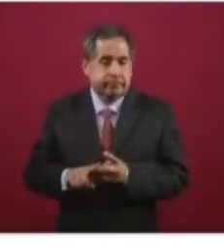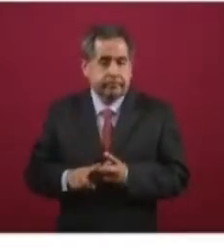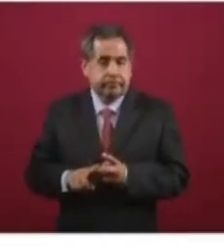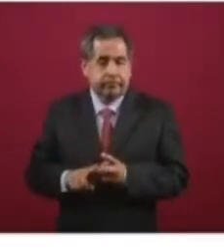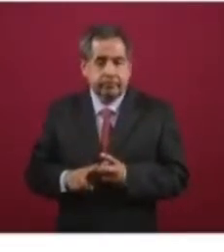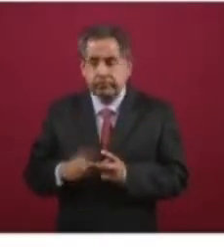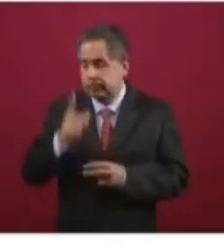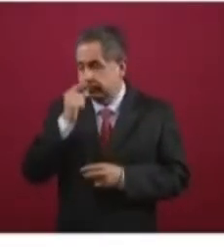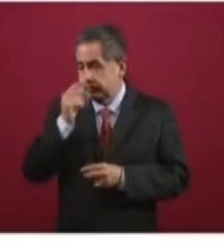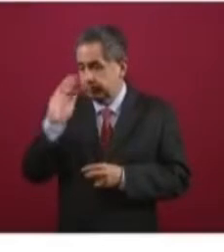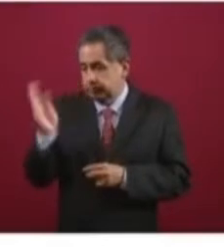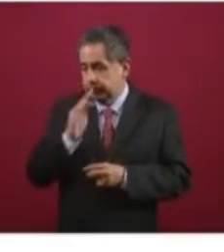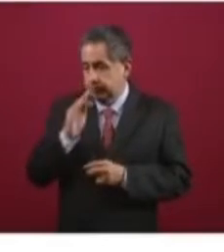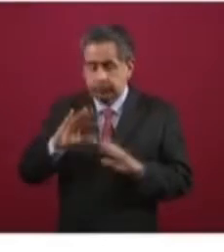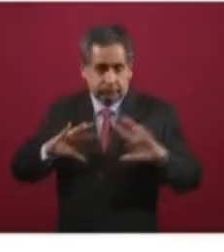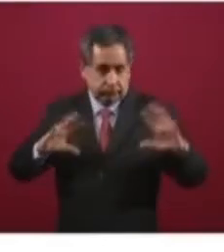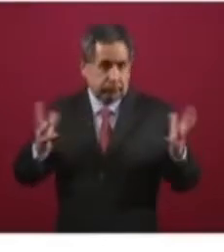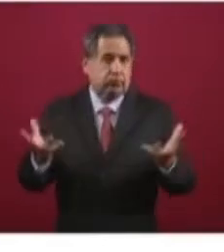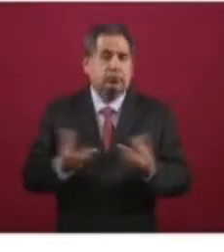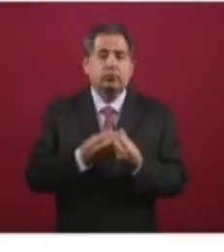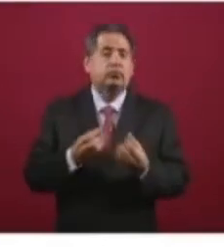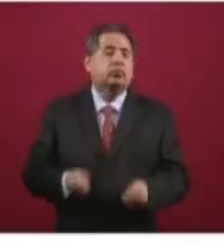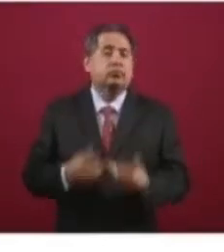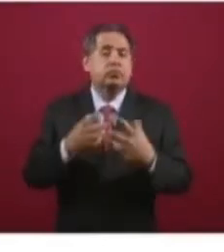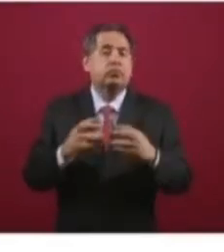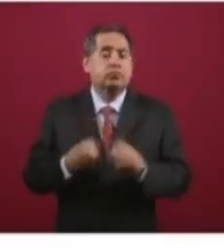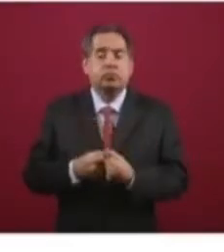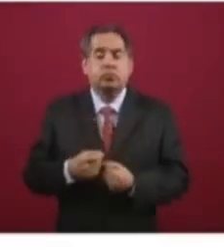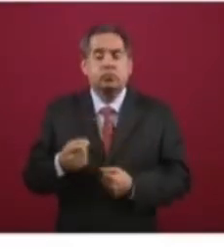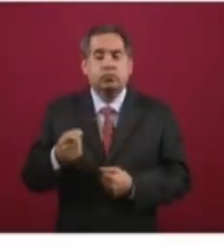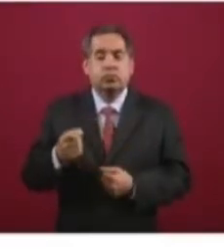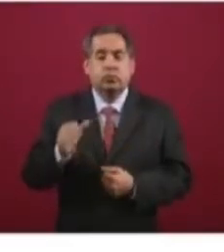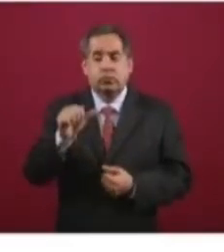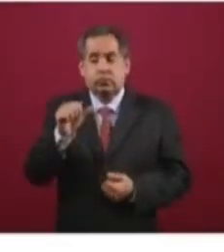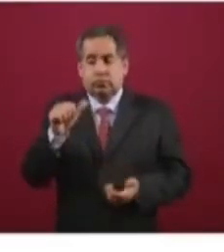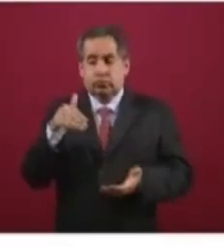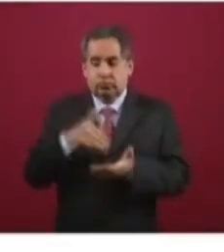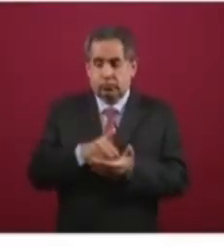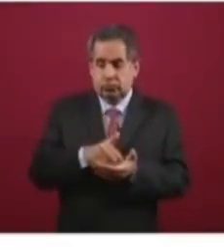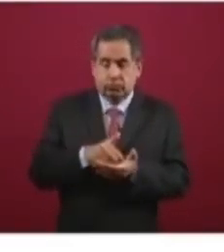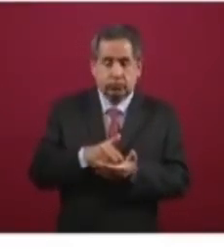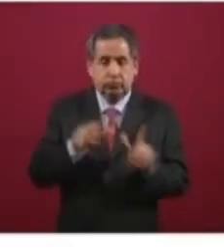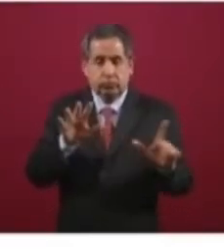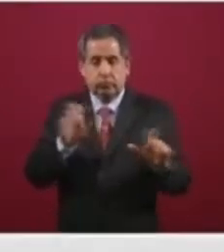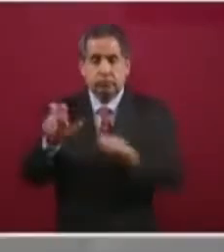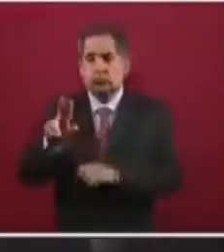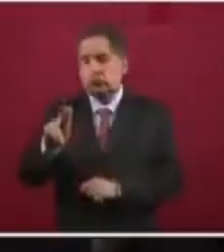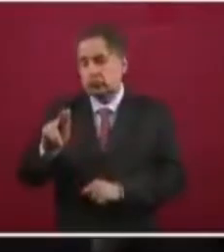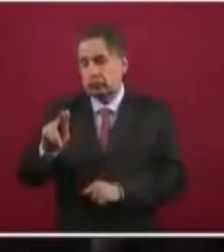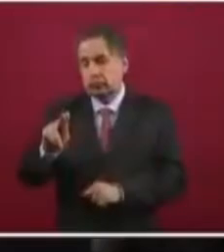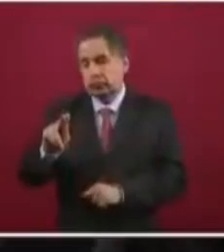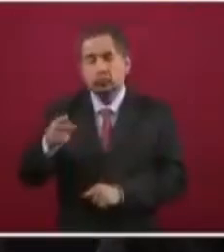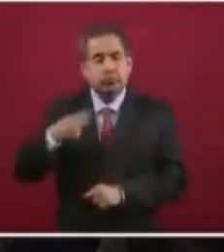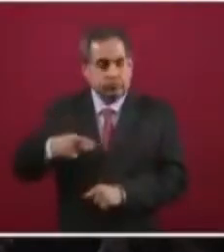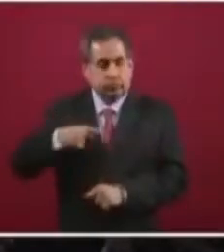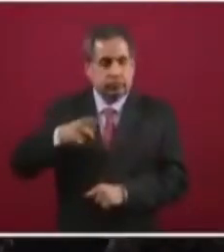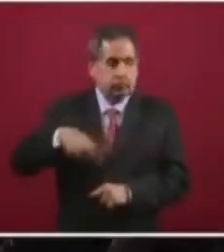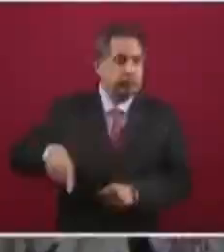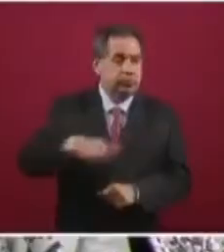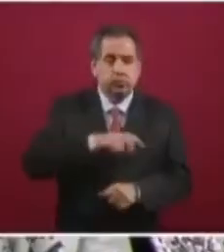y de Policía Federal para hacer un efectivo de seis mil 780 elementos en el estado de